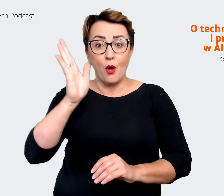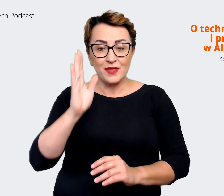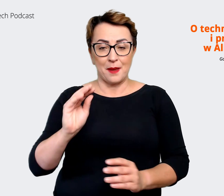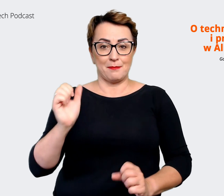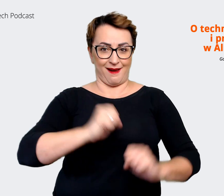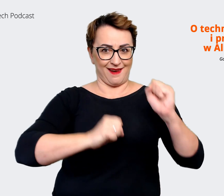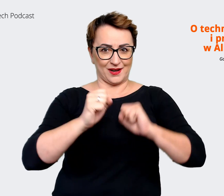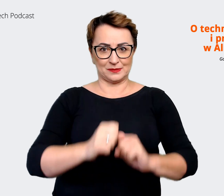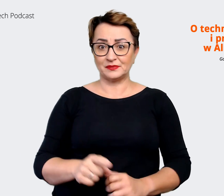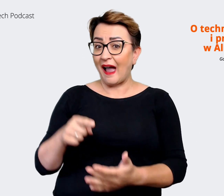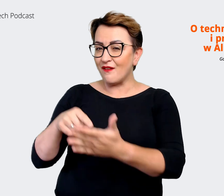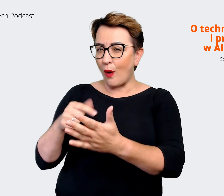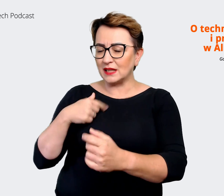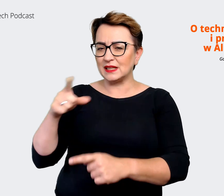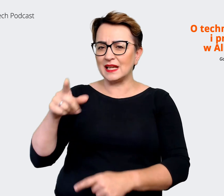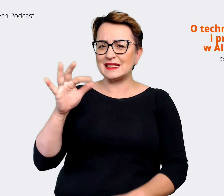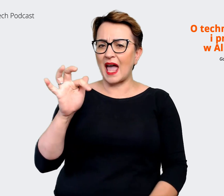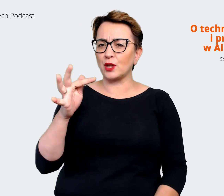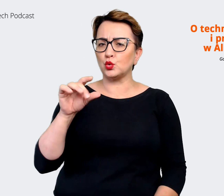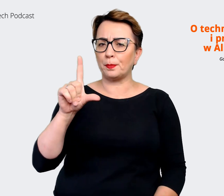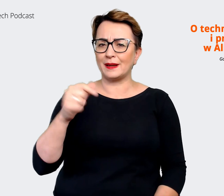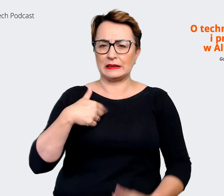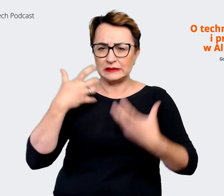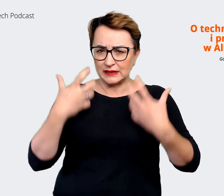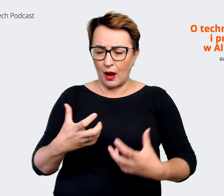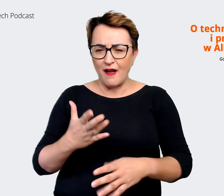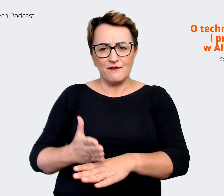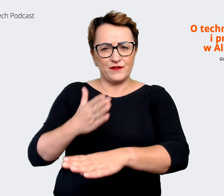Prowadzący: Ja właśnie trochę o tym startupie chciałem, bo też chwilę rozmawialiśmy zanim